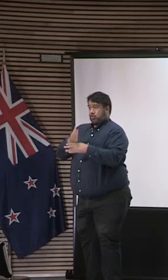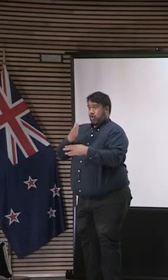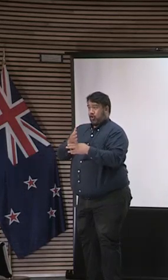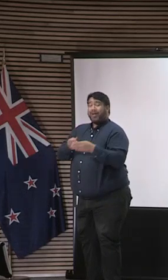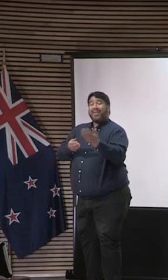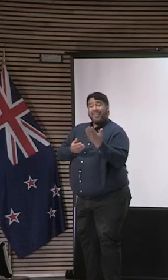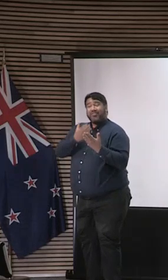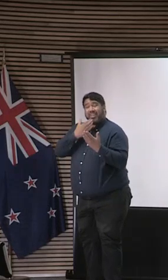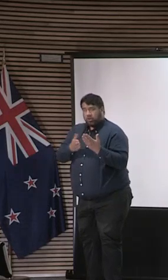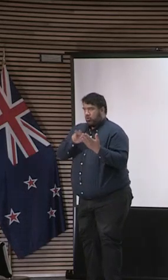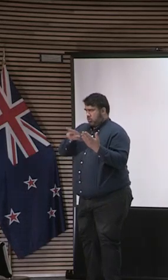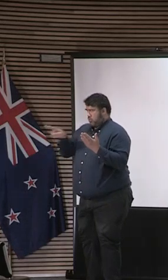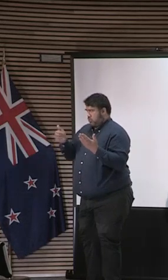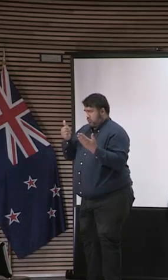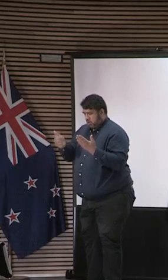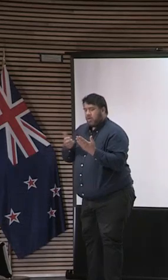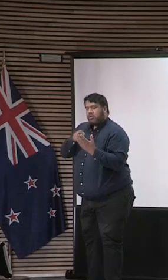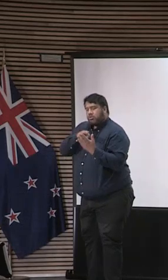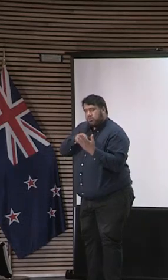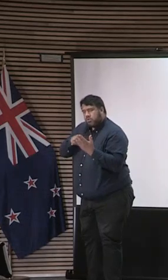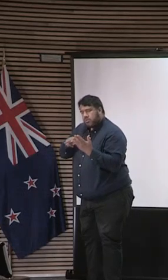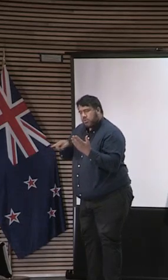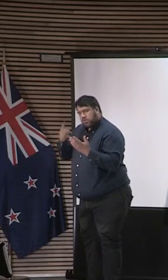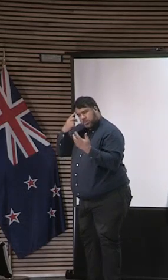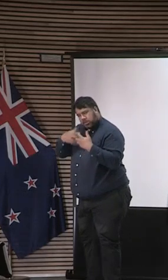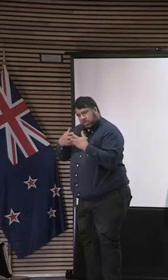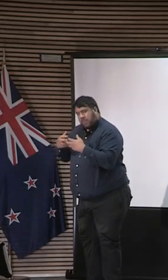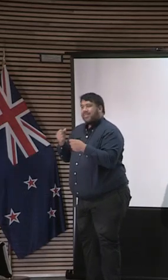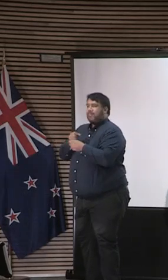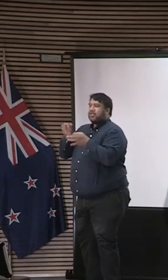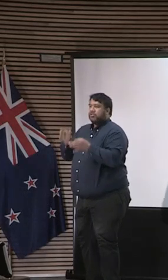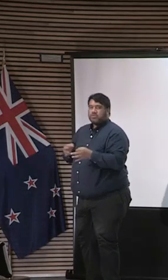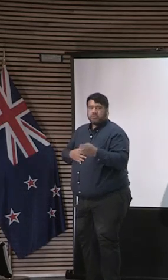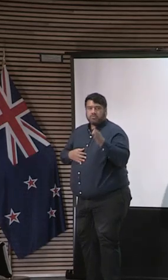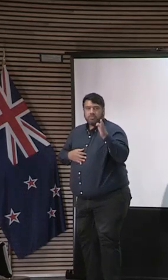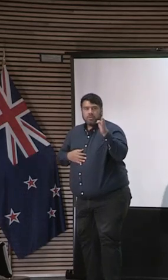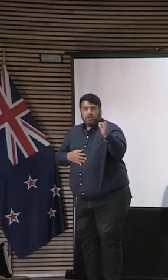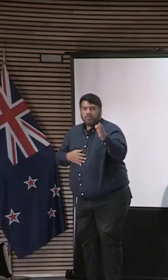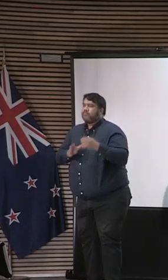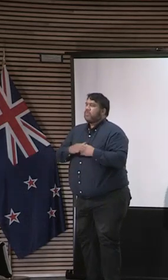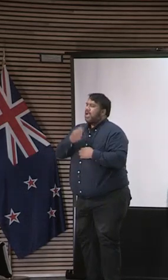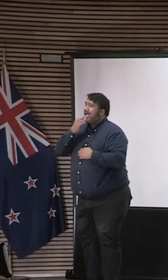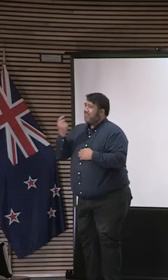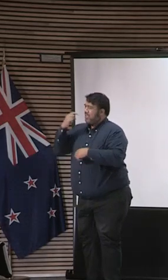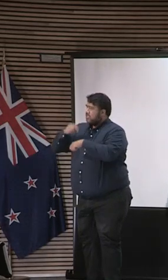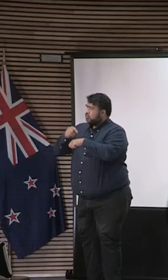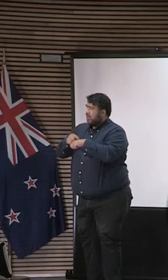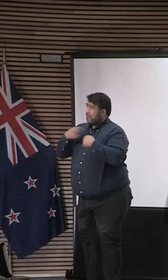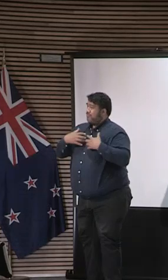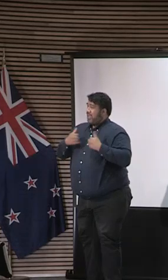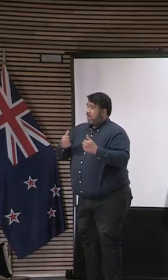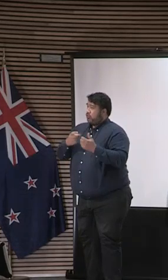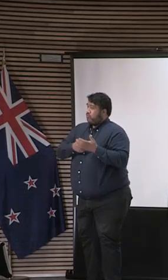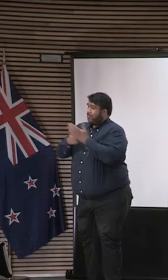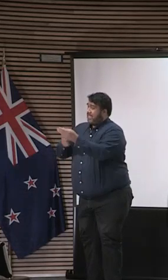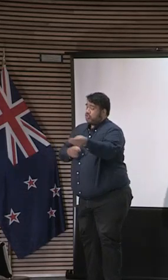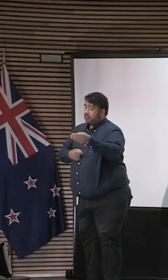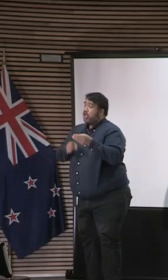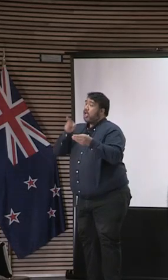tarai i nga tohutohu ka puta. Na